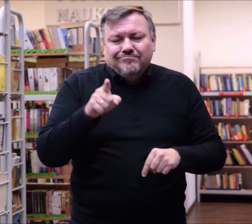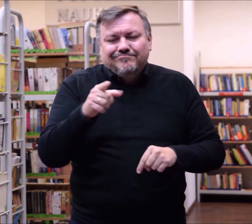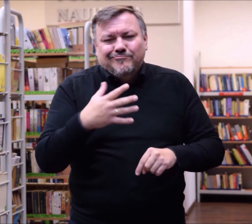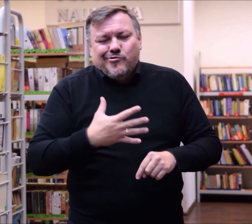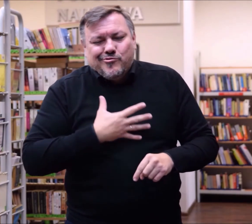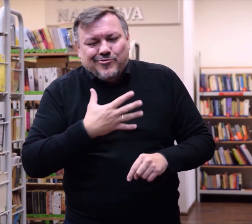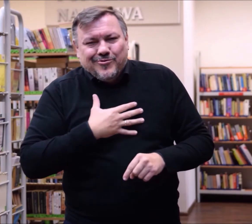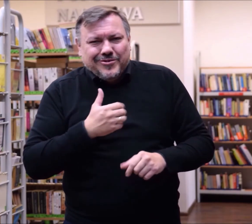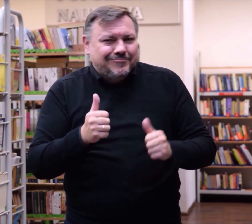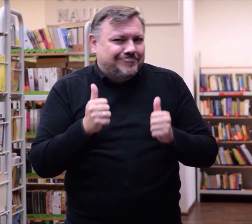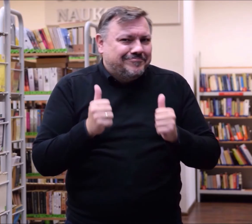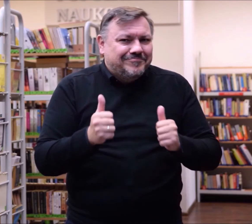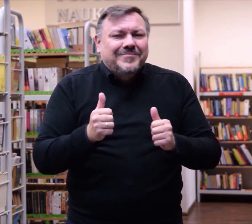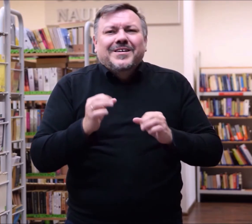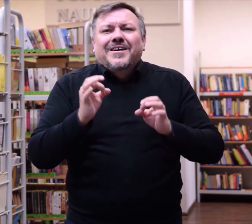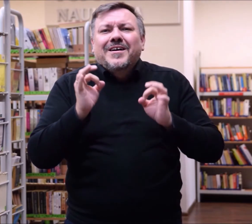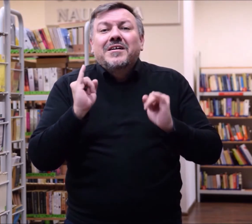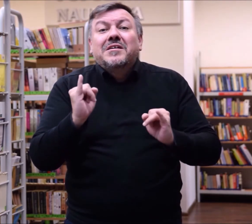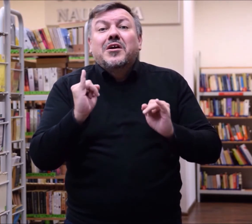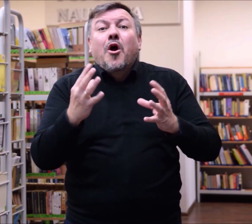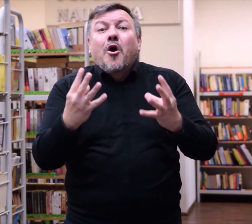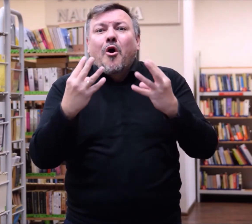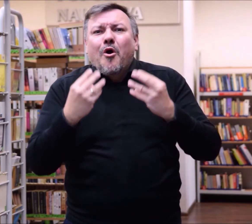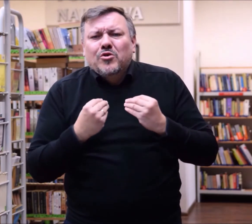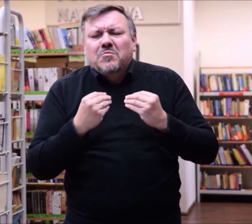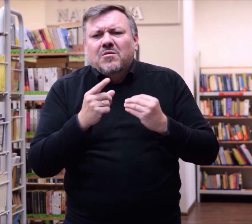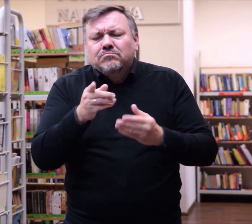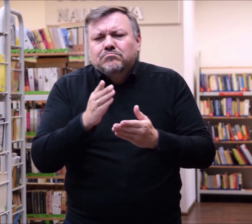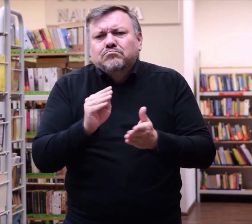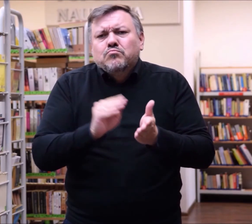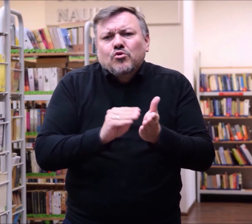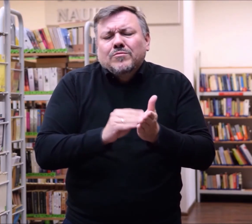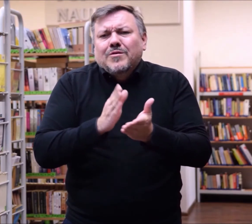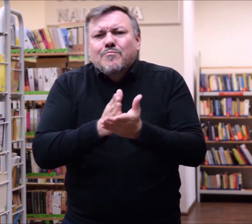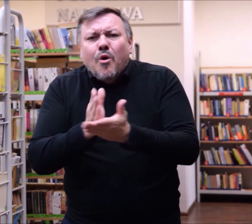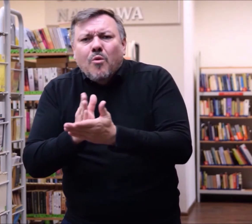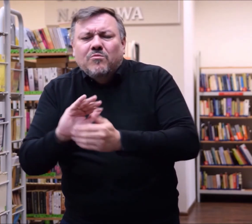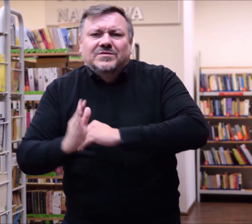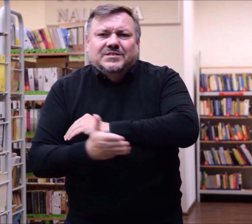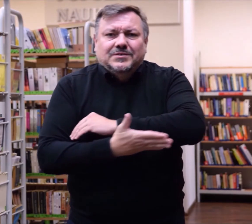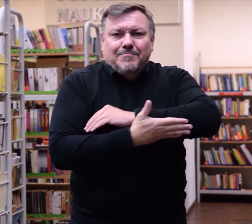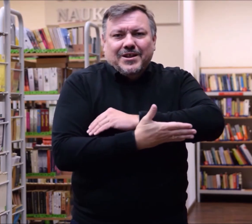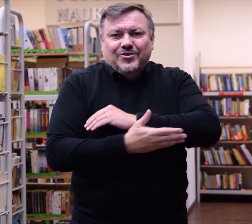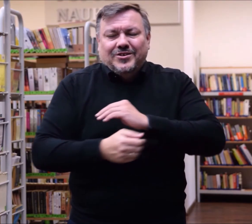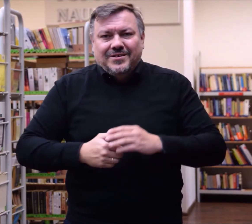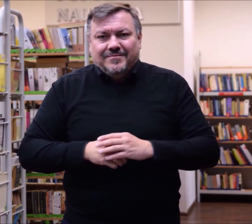i uzyskał potrzebną pomoc i wsparcie.